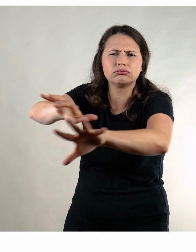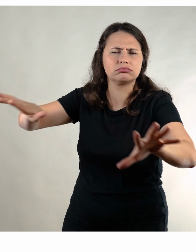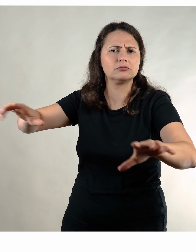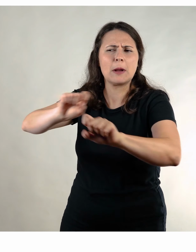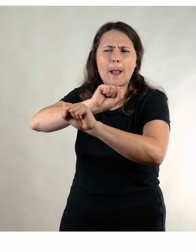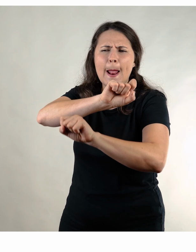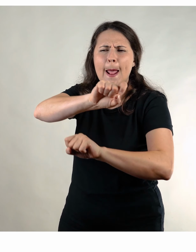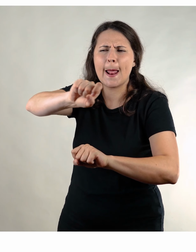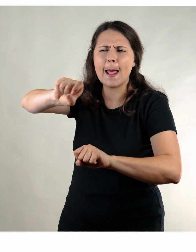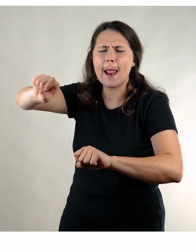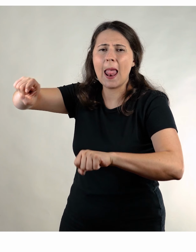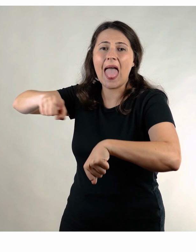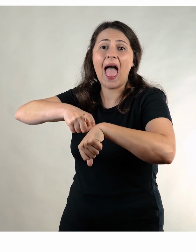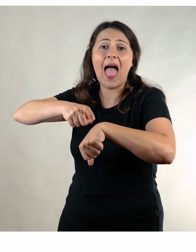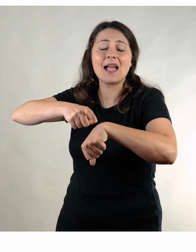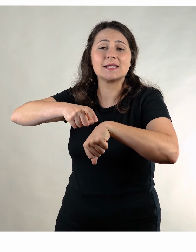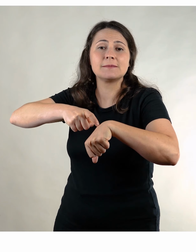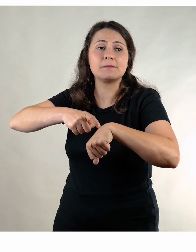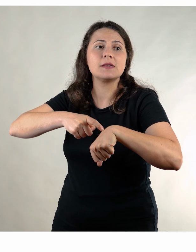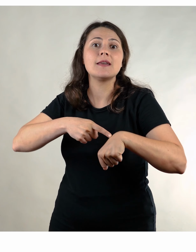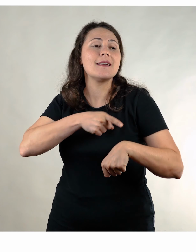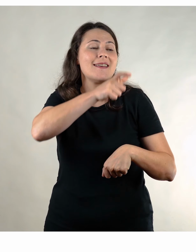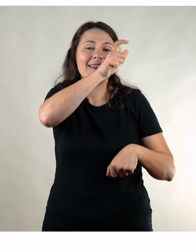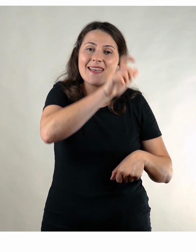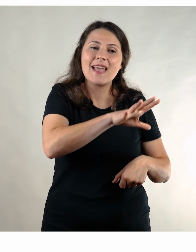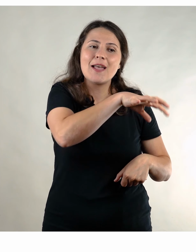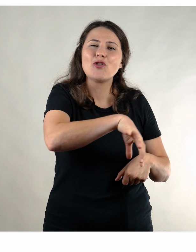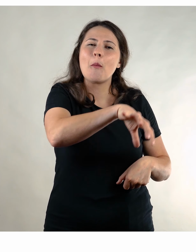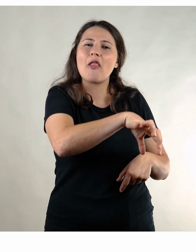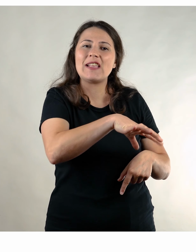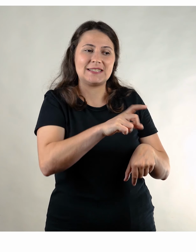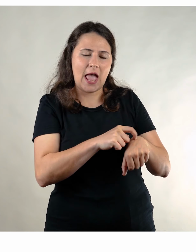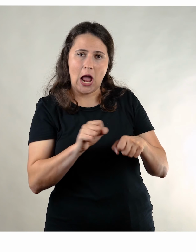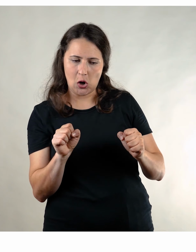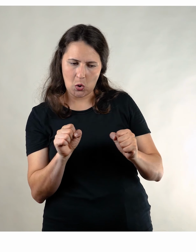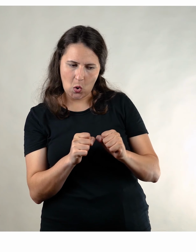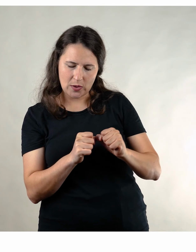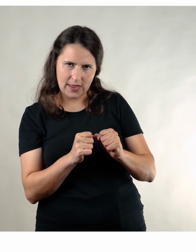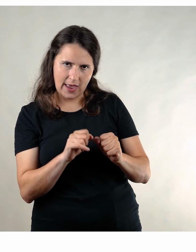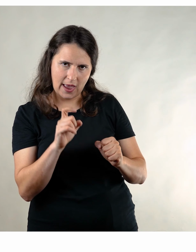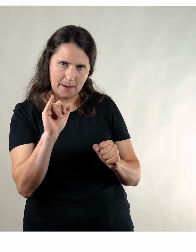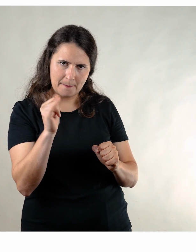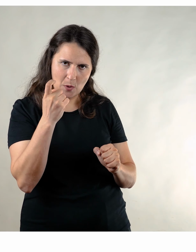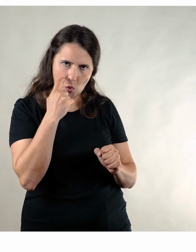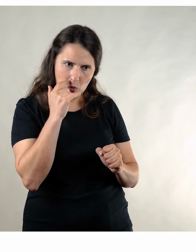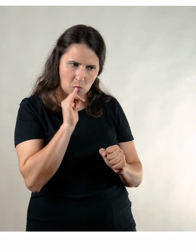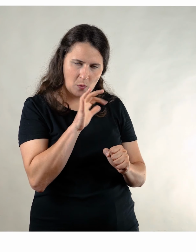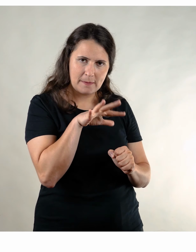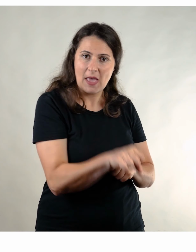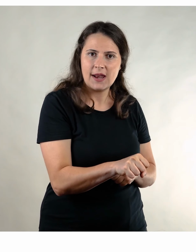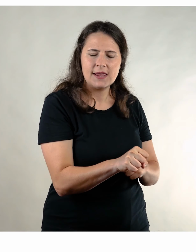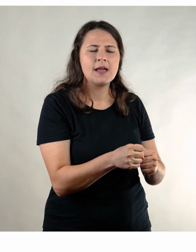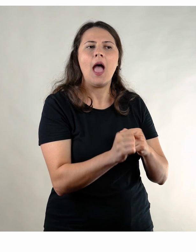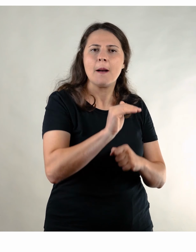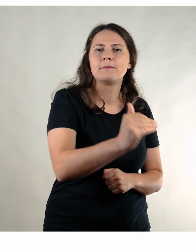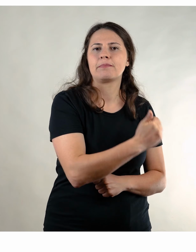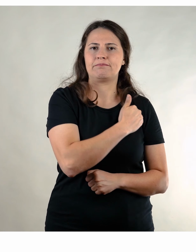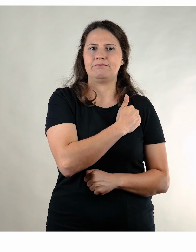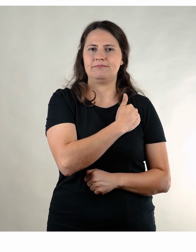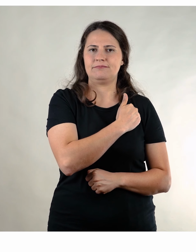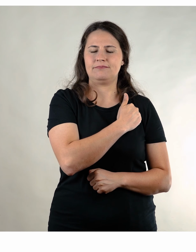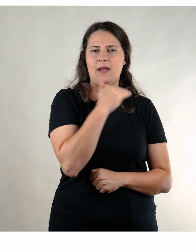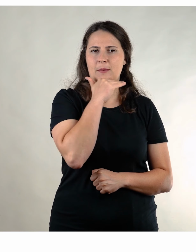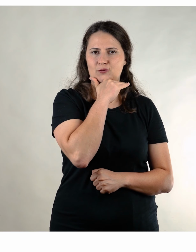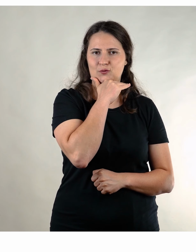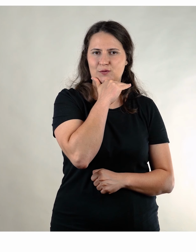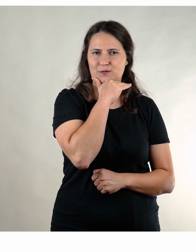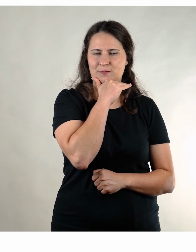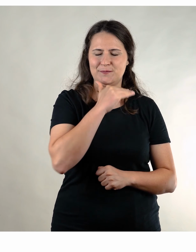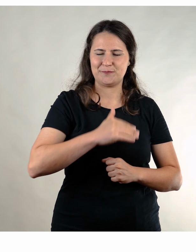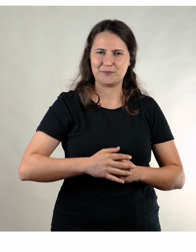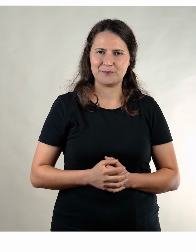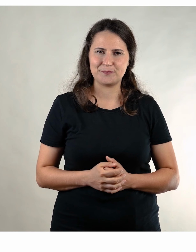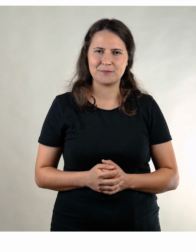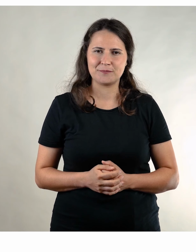κάθε φορά που επισκέπτονται την αντίστοιχη τοποθεσία.